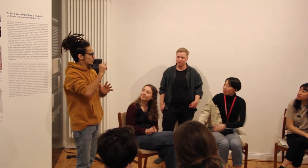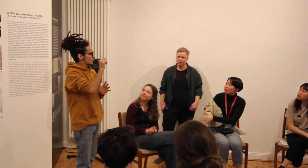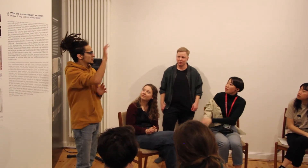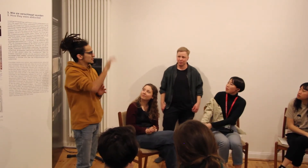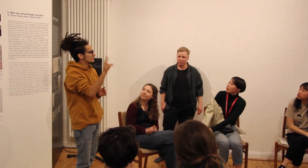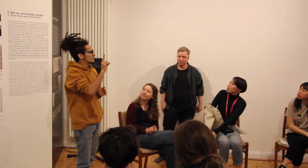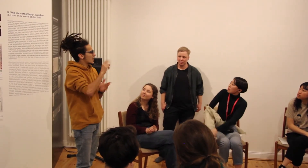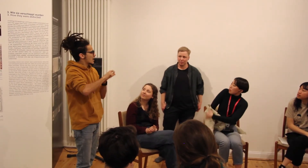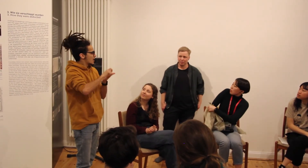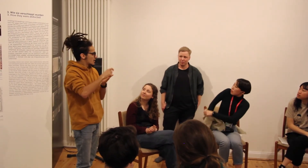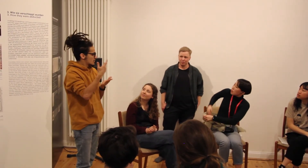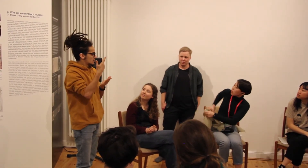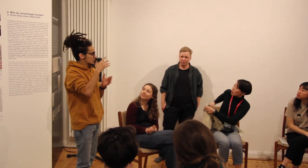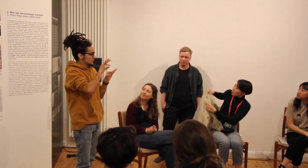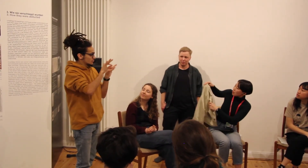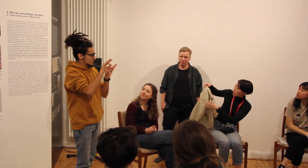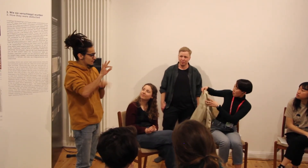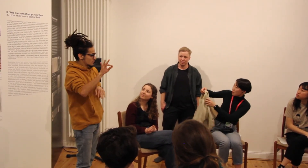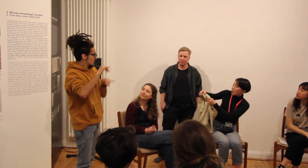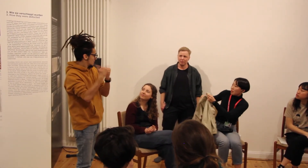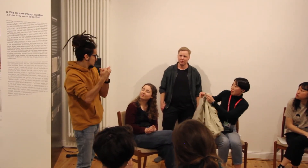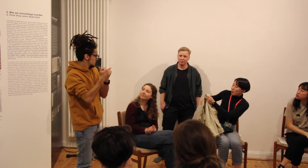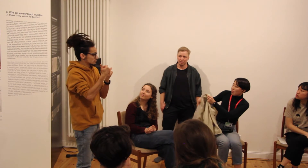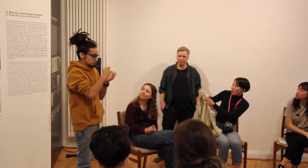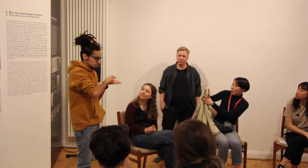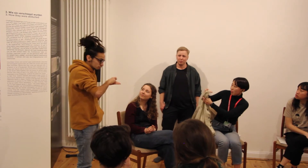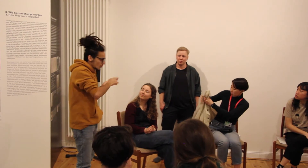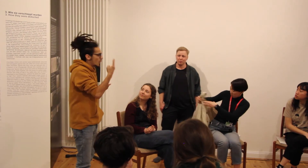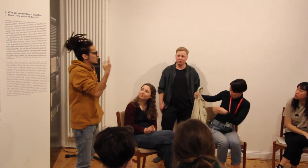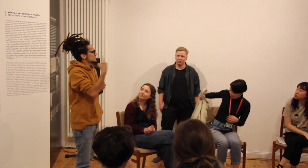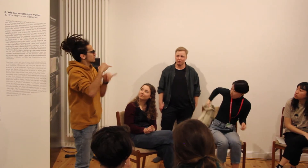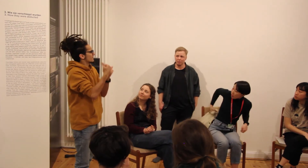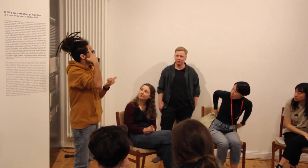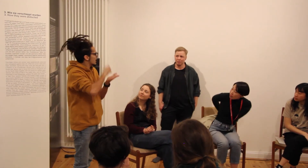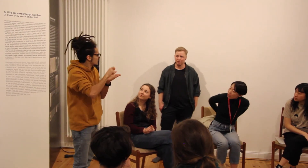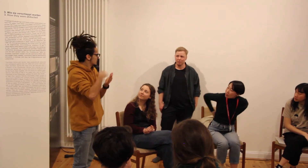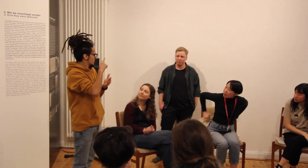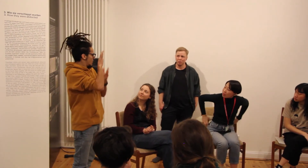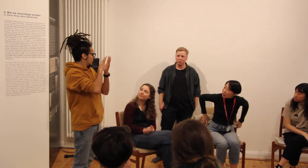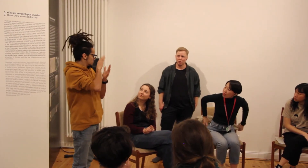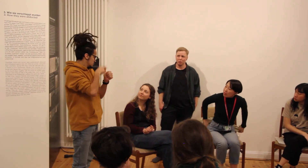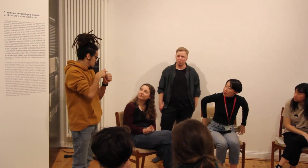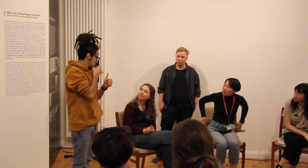Haben sie dann vielleicht gebärdet und jemand anders hat den Brief für sie geschrieben?